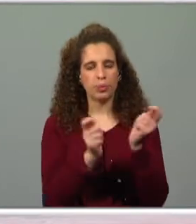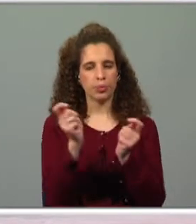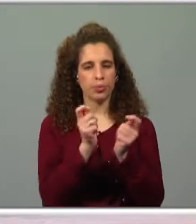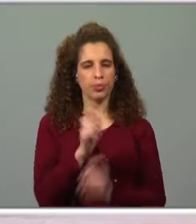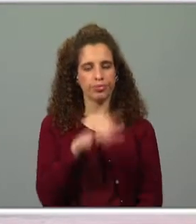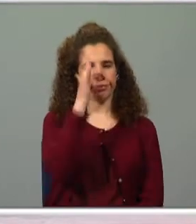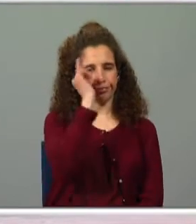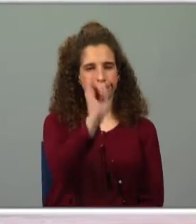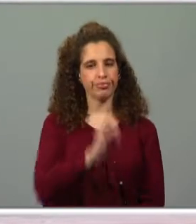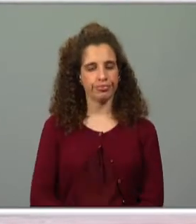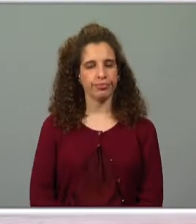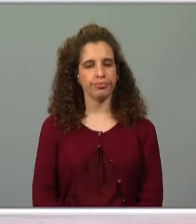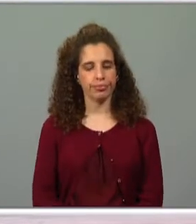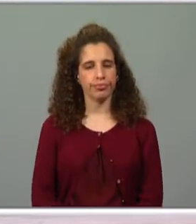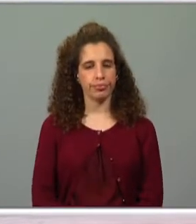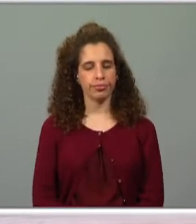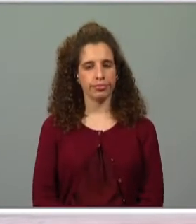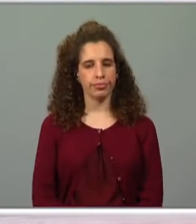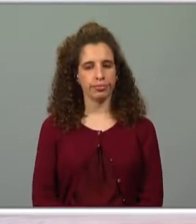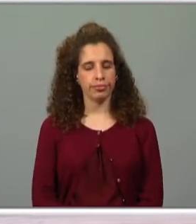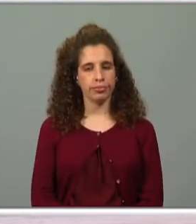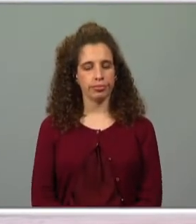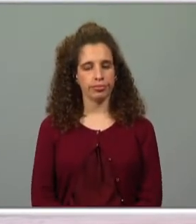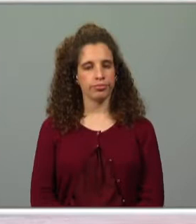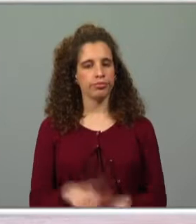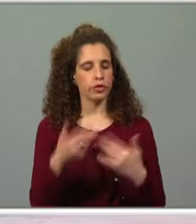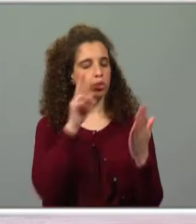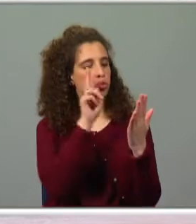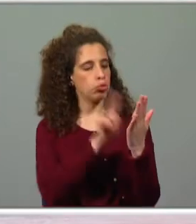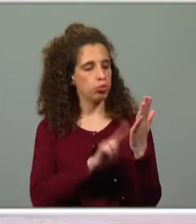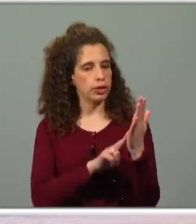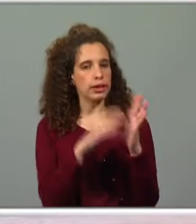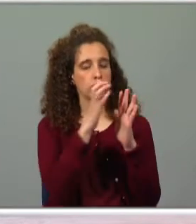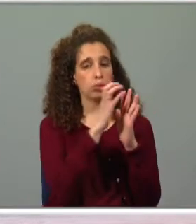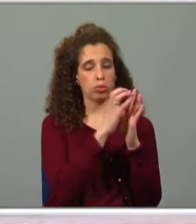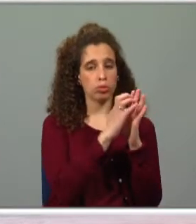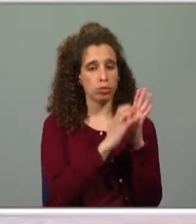nossas ideias eu vou então nervos este pequeno excerto 我們的想法然後我會緊張這個小摘錄